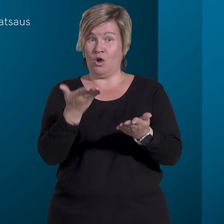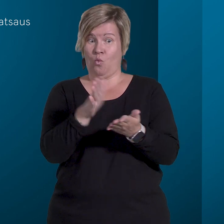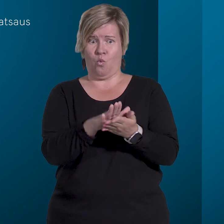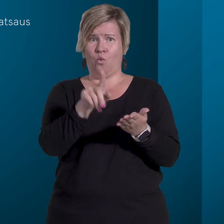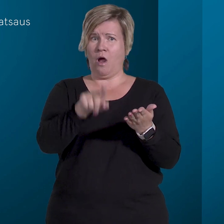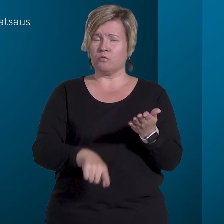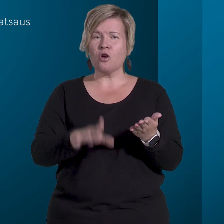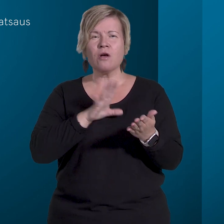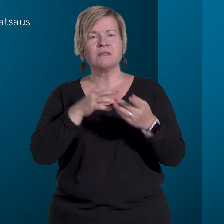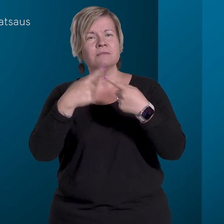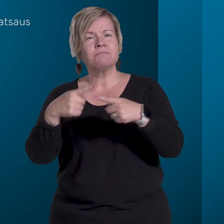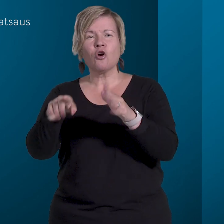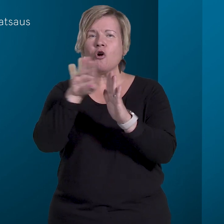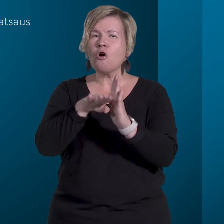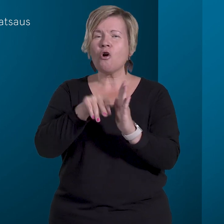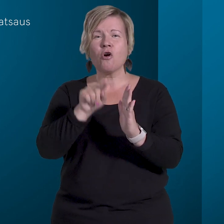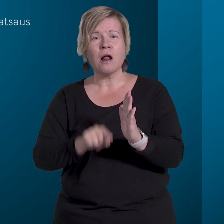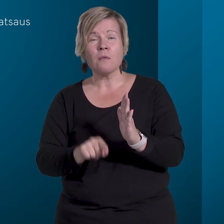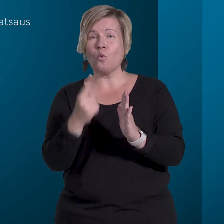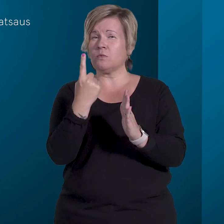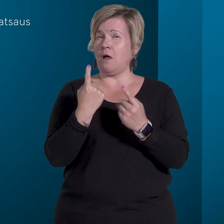Paljon kaikenlaista ohjelmaa sisältävä vammaishistoriakuukausi huipentuu -